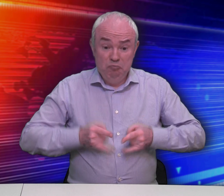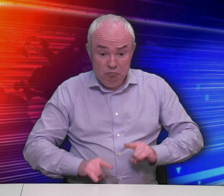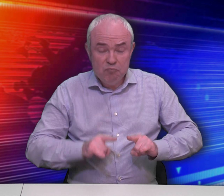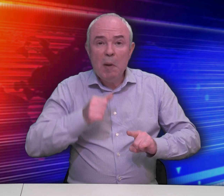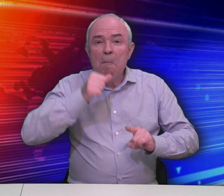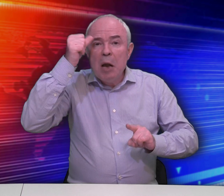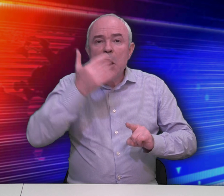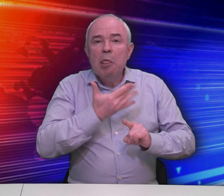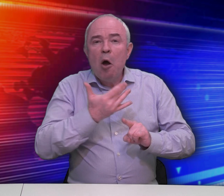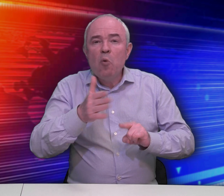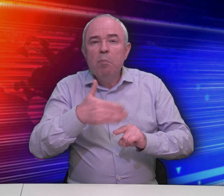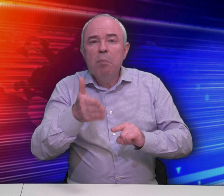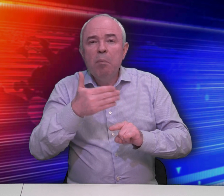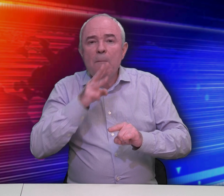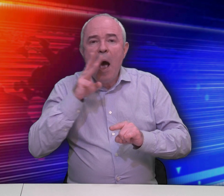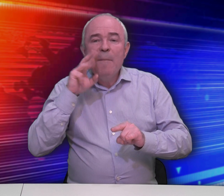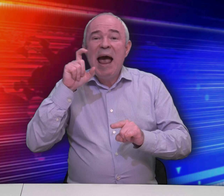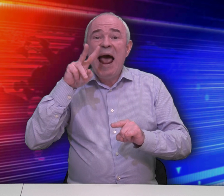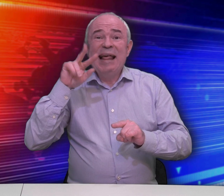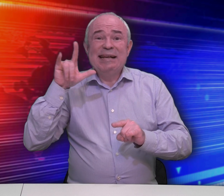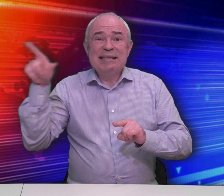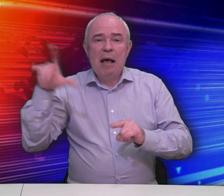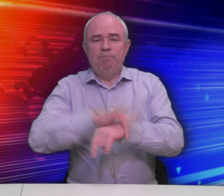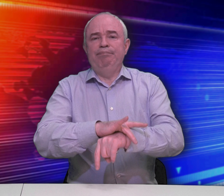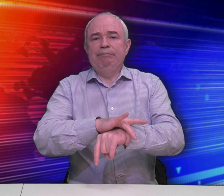Спустя несколько месяцев после его рождения, его мать Элиза обнаружила,